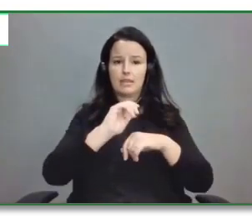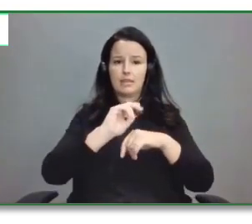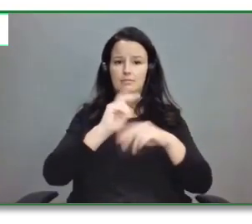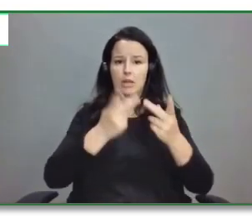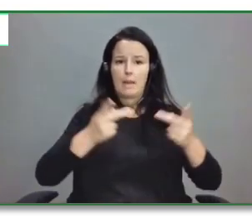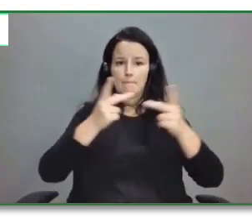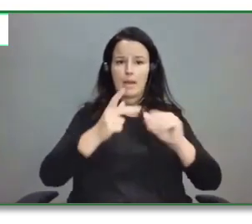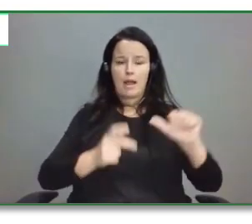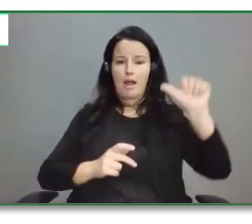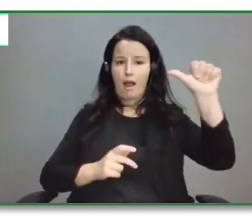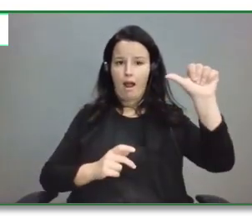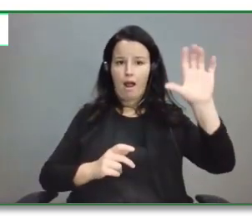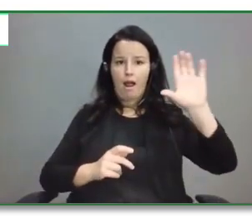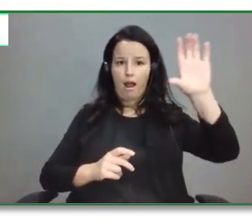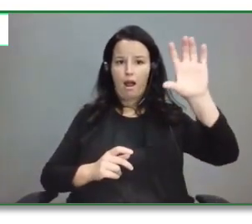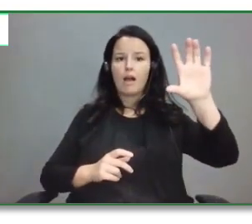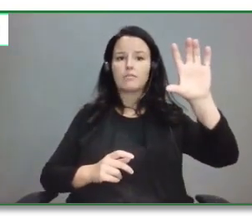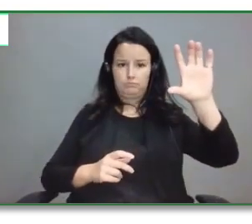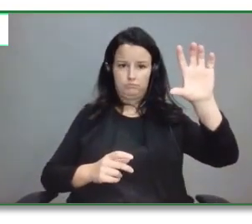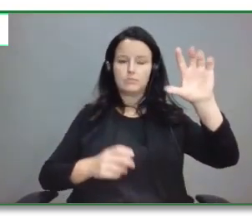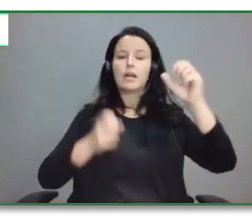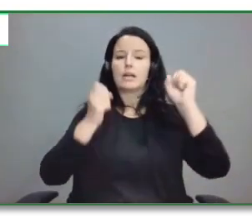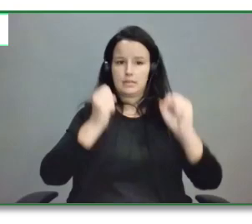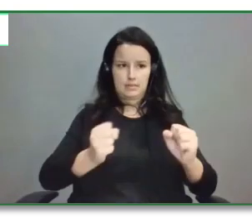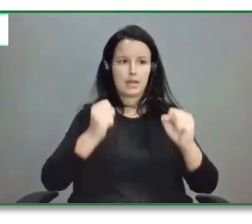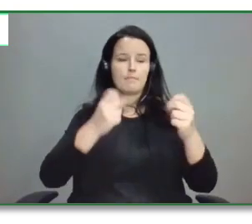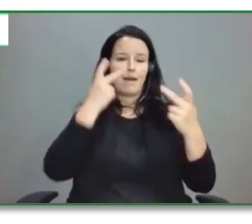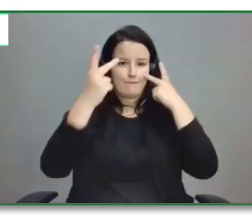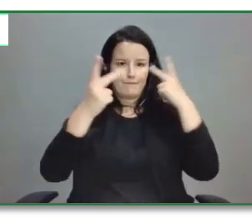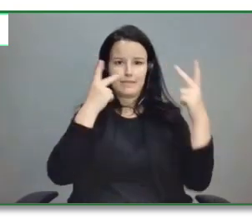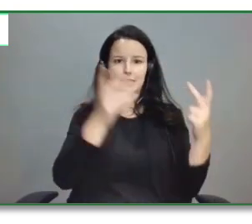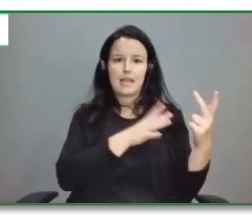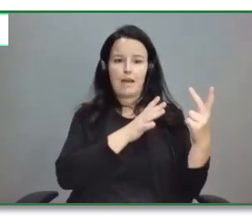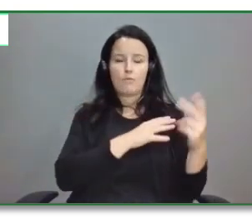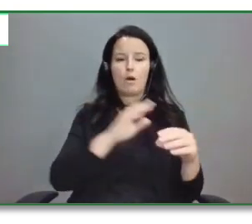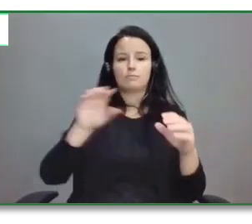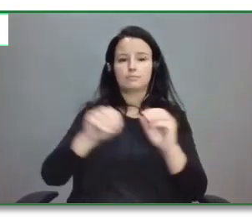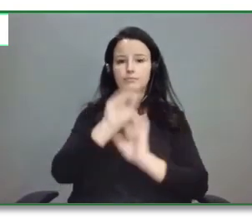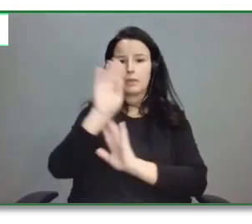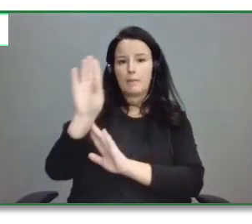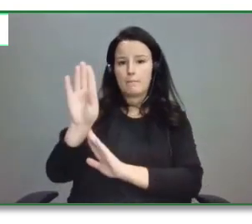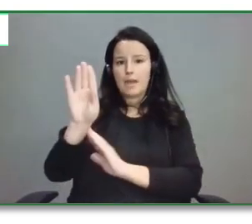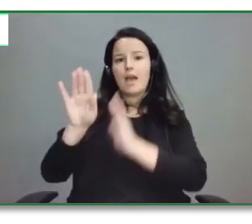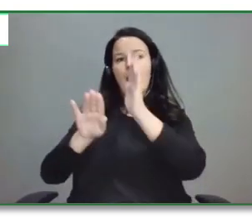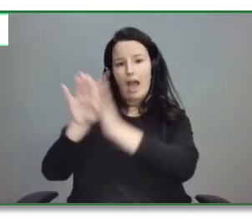qualité la visibilité sur le moteur